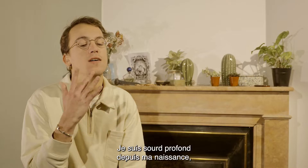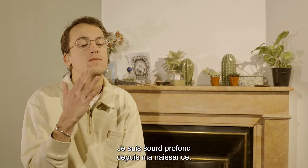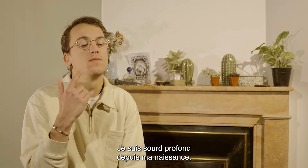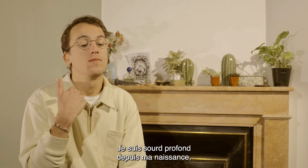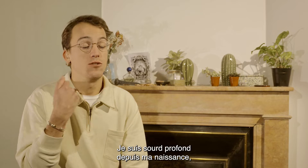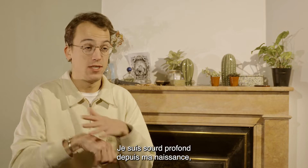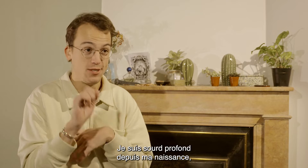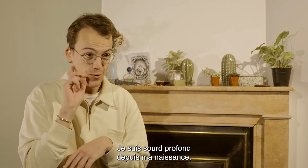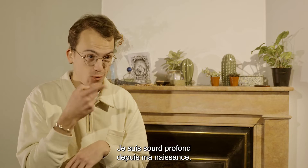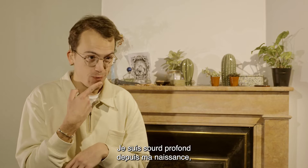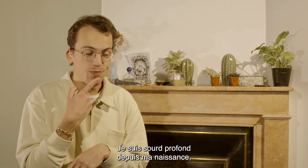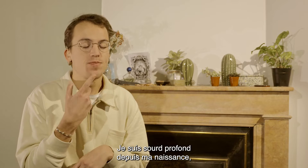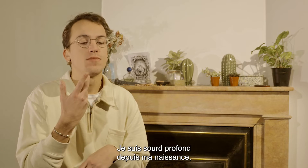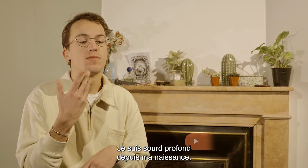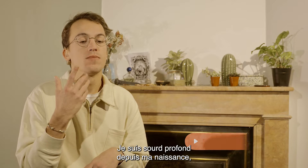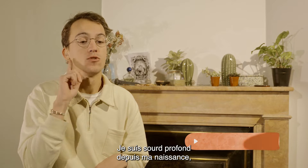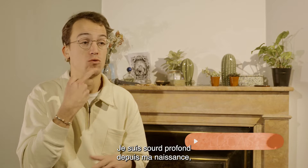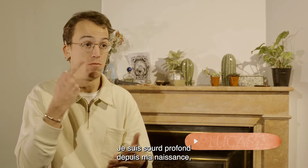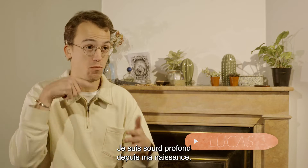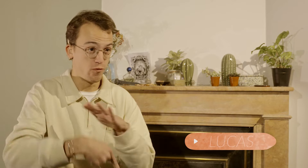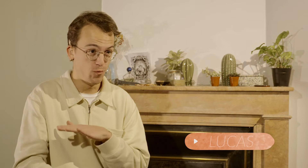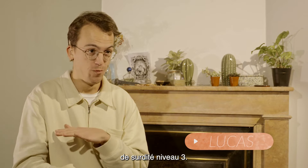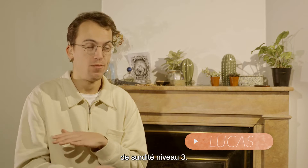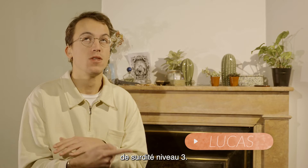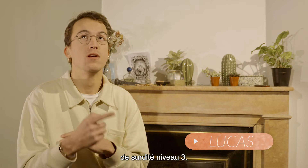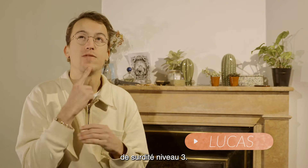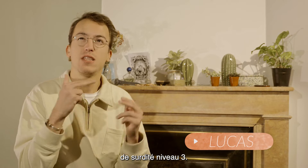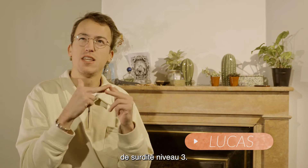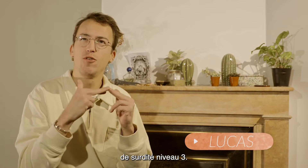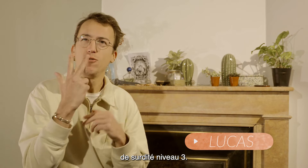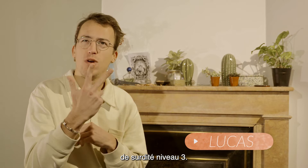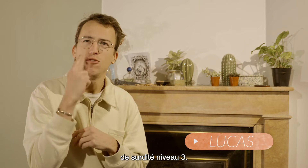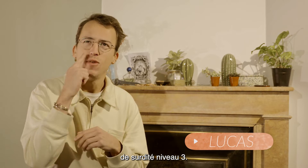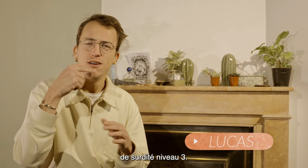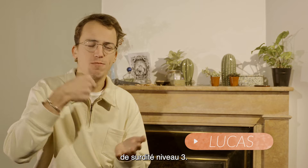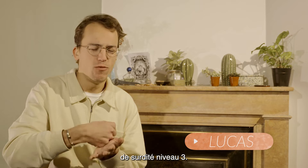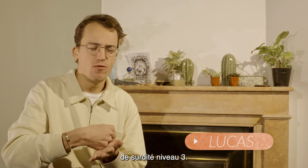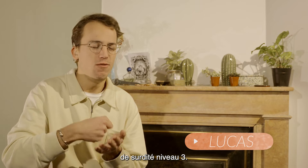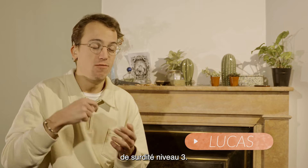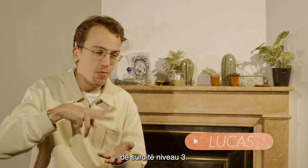Je suis sourd profond depuis ma naissance, de surdité niveau 3.